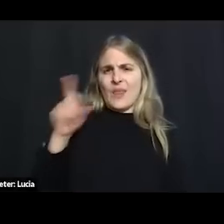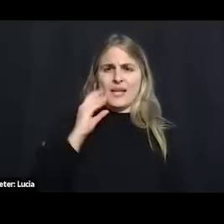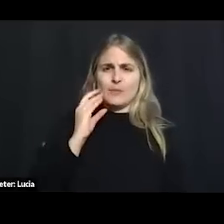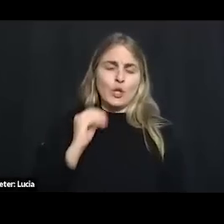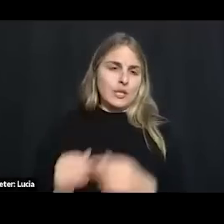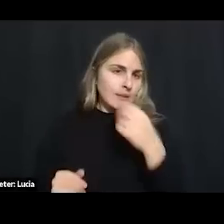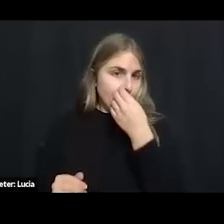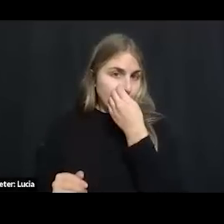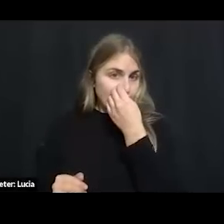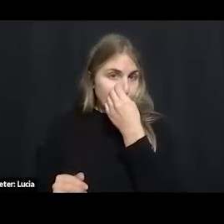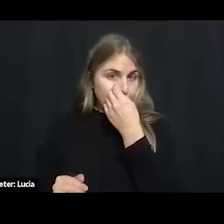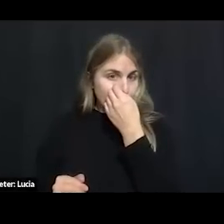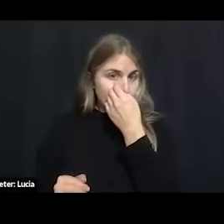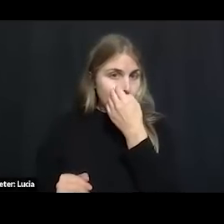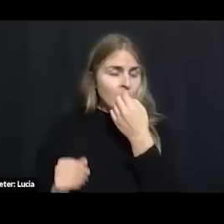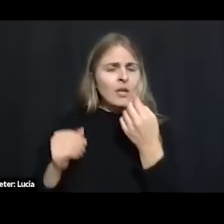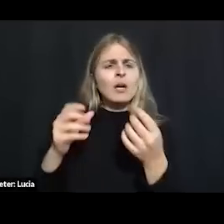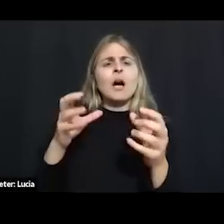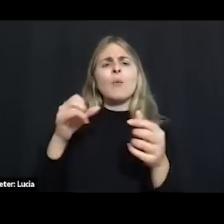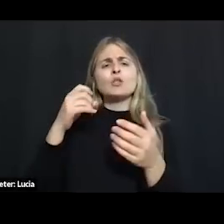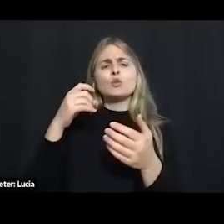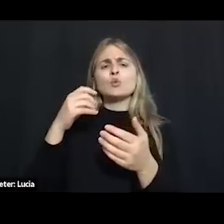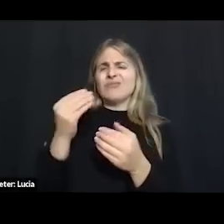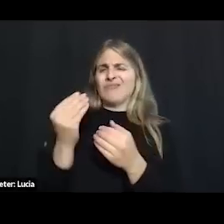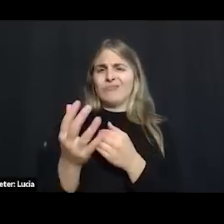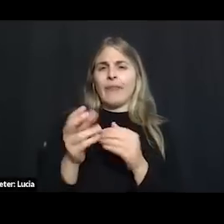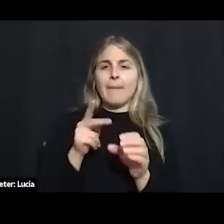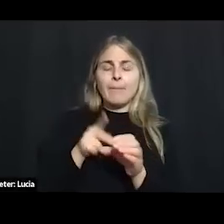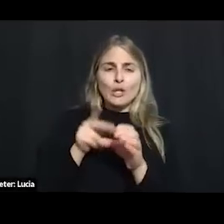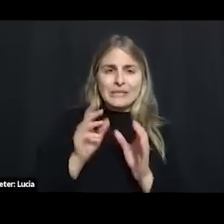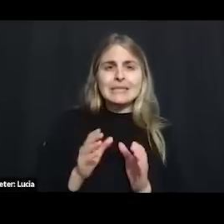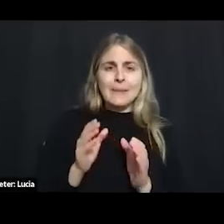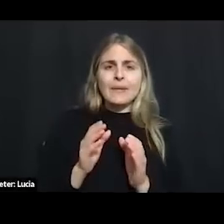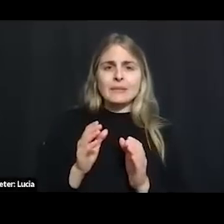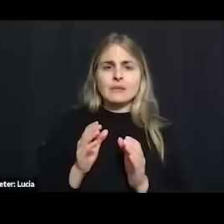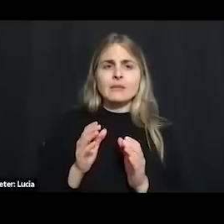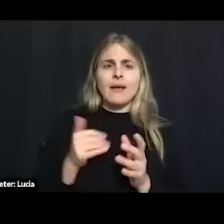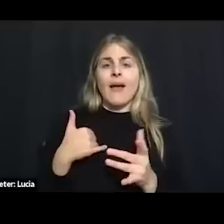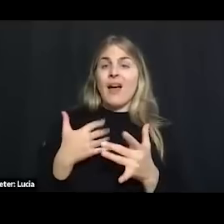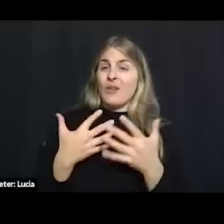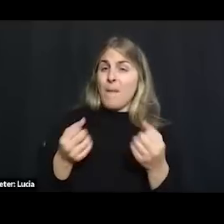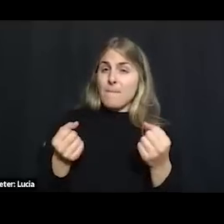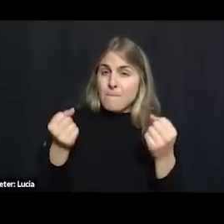También quiero mencionar que los relatos de los participantes apoyaron una conceptualización multidimensional